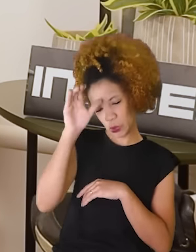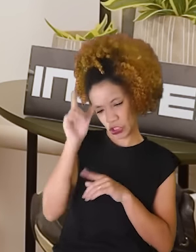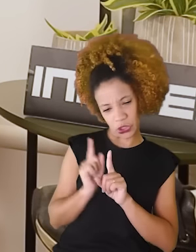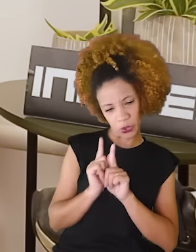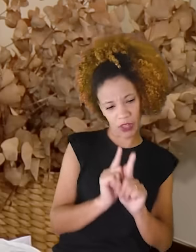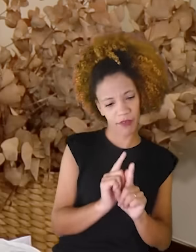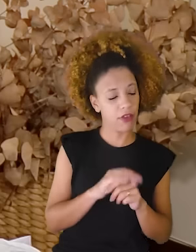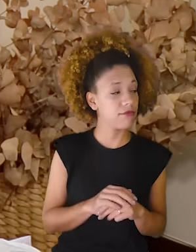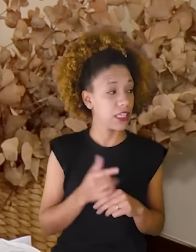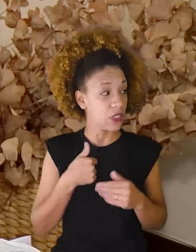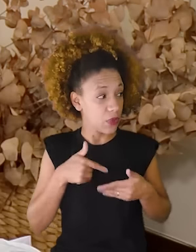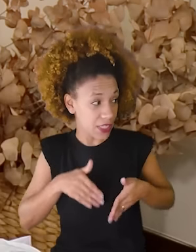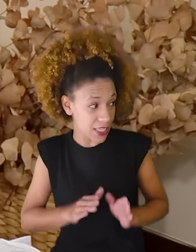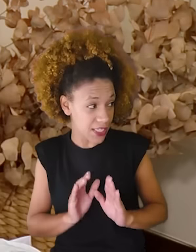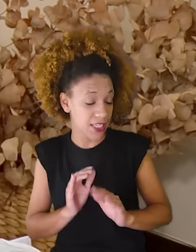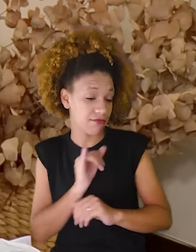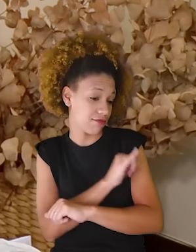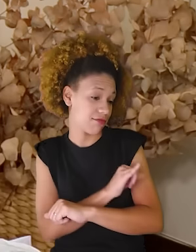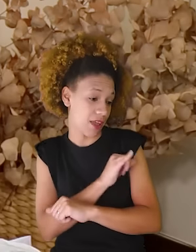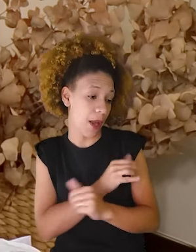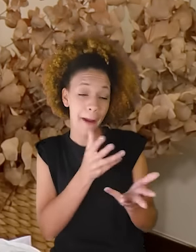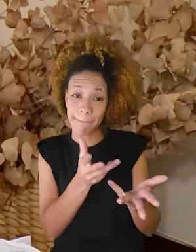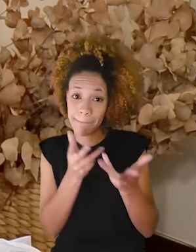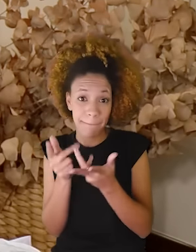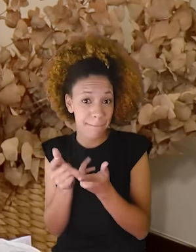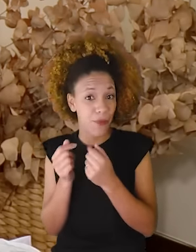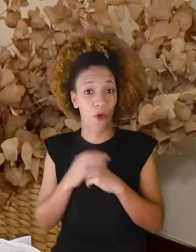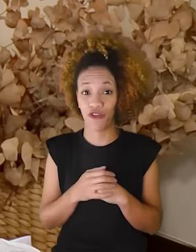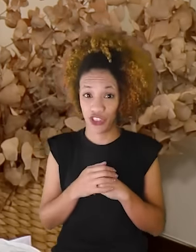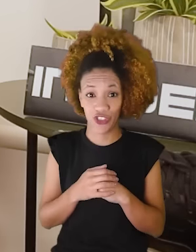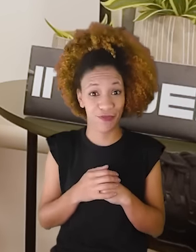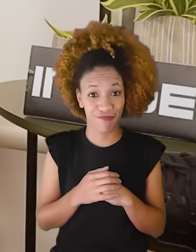tem que ir lá e nascer em Copacabana é quase como um convite para você ir pro [ __ ] exatamente cara